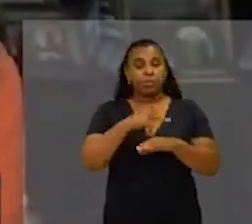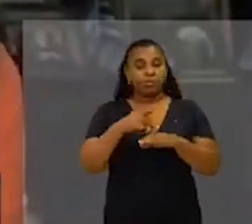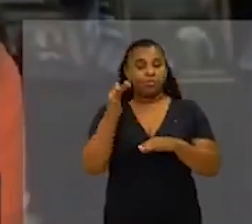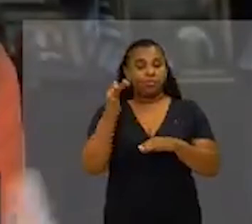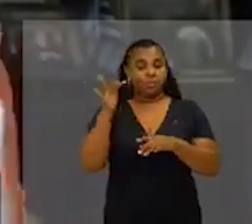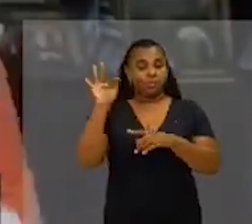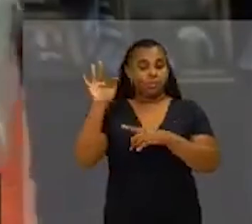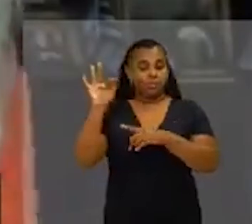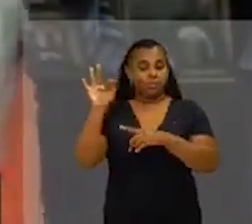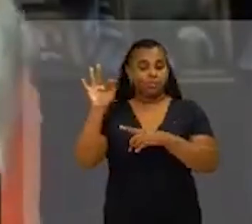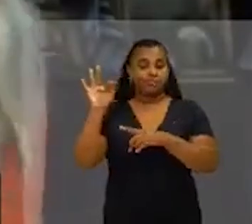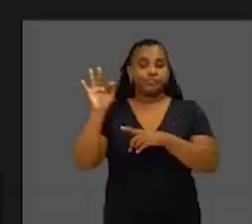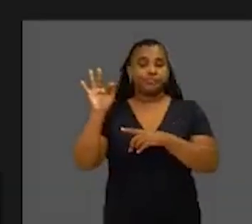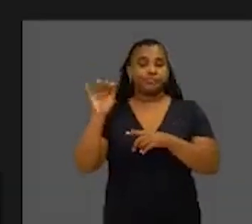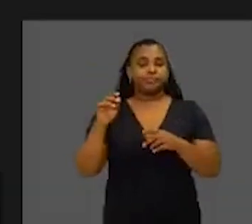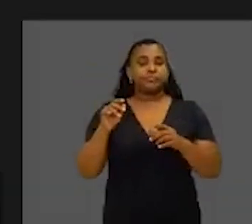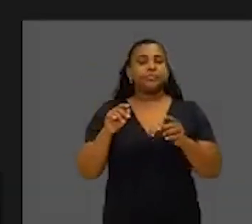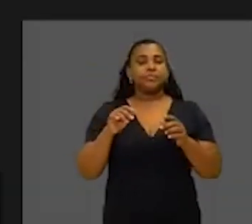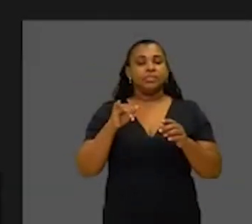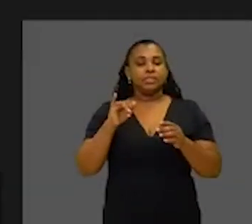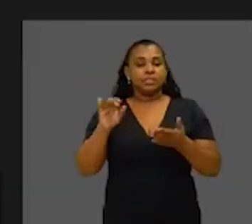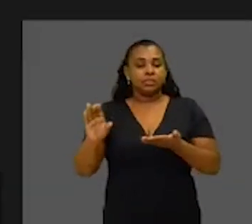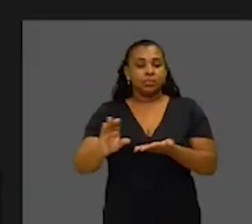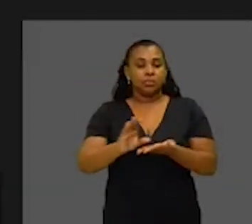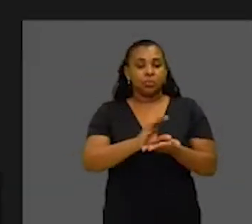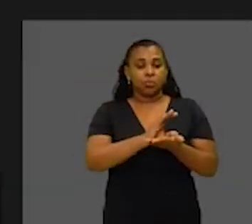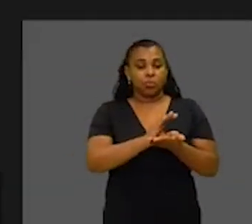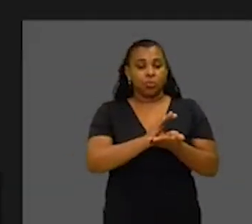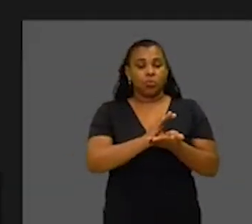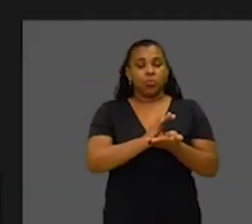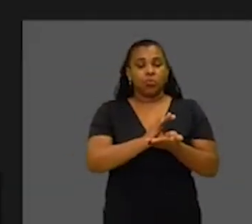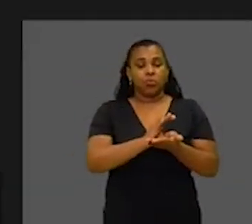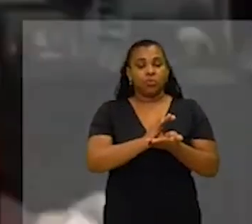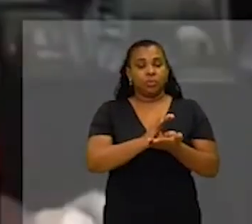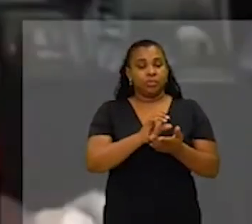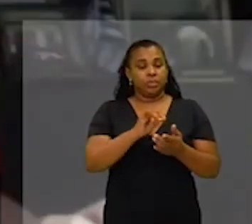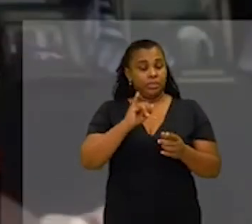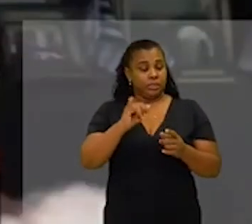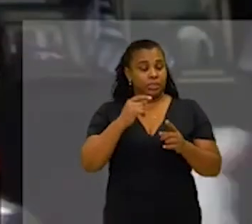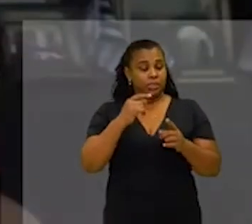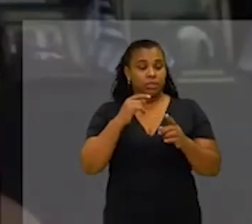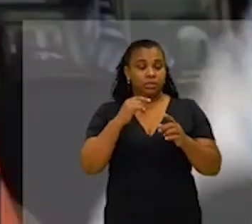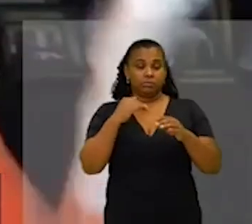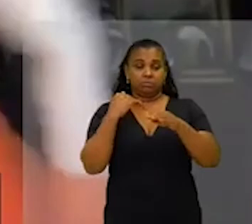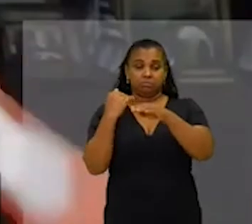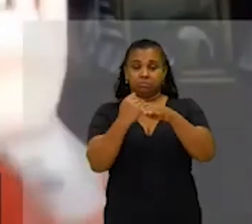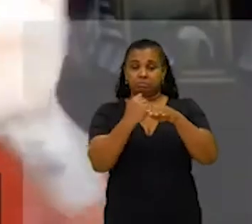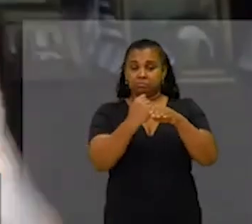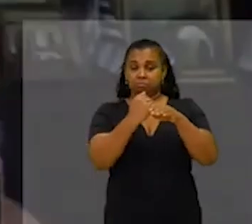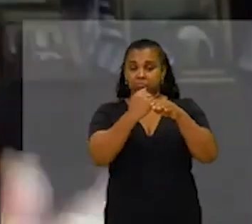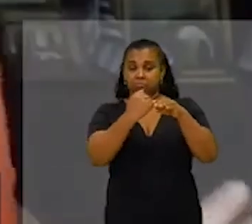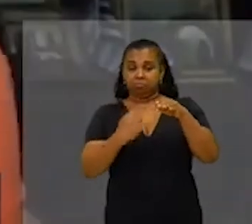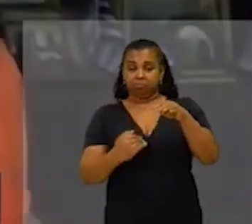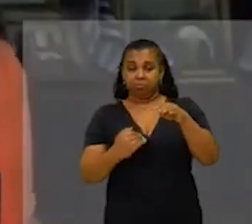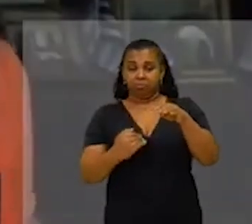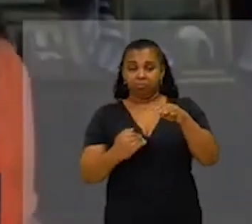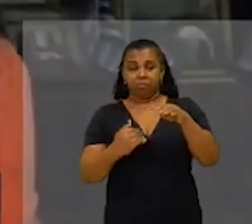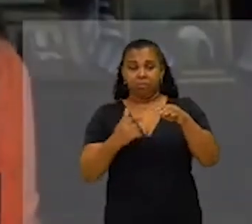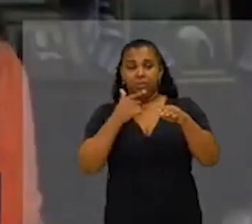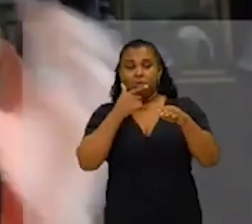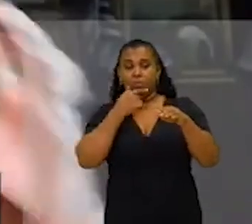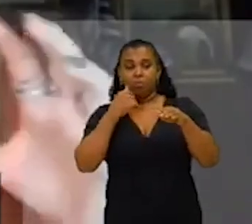e ela é reduzida se a diferença de sexo entre os candidatos for maior que 2 por centro estão